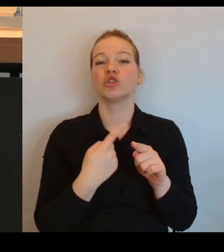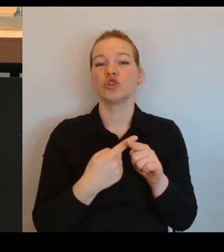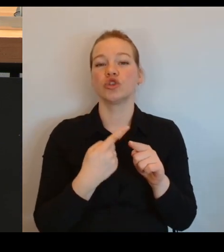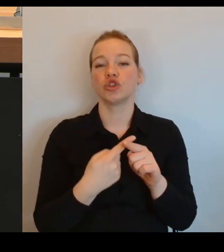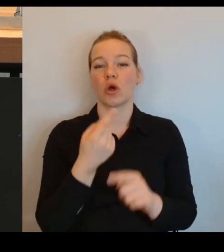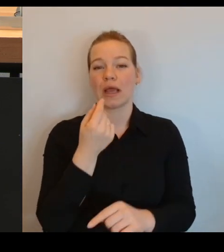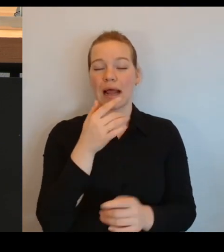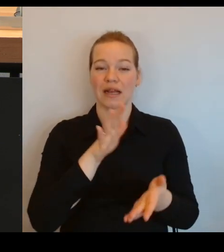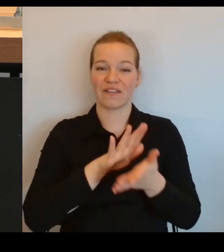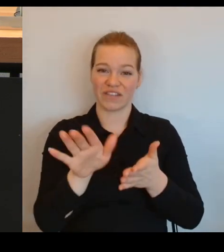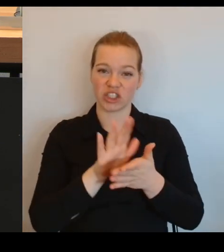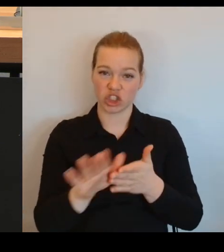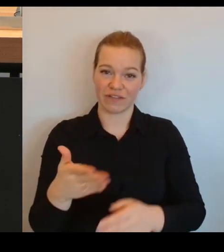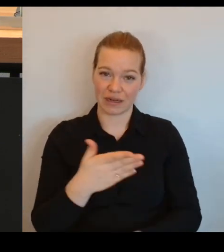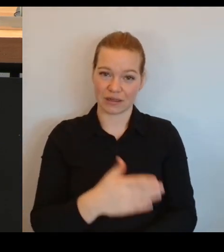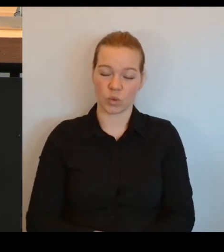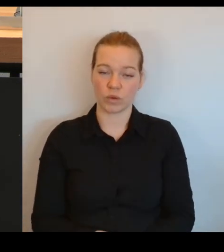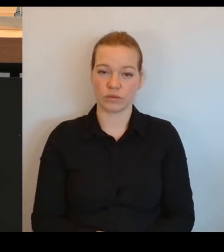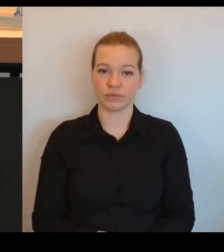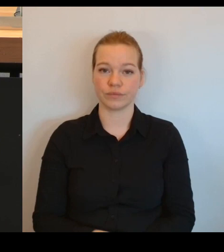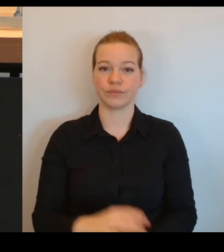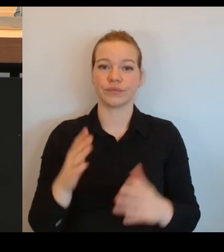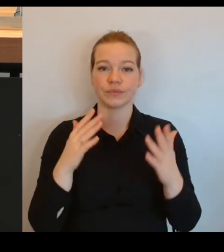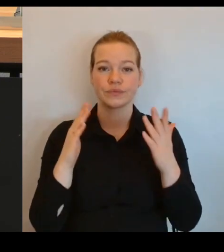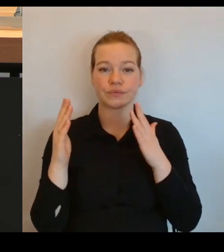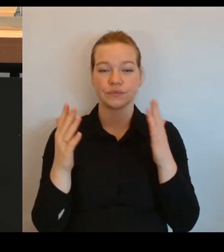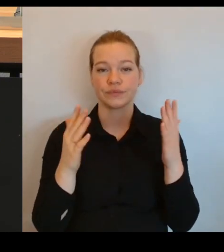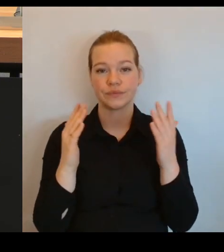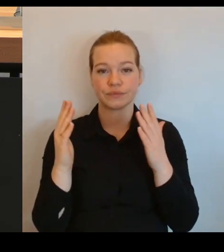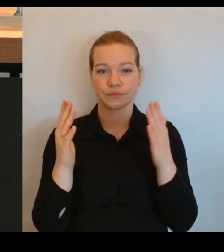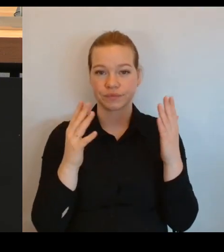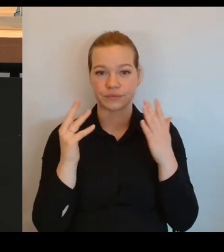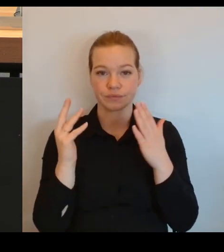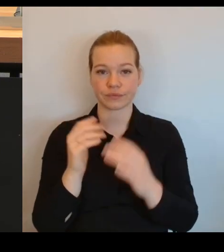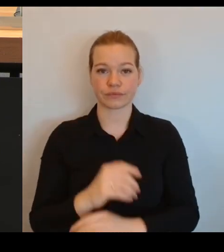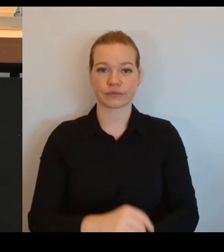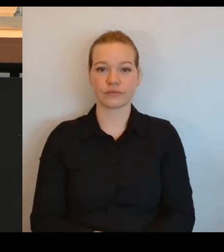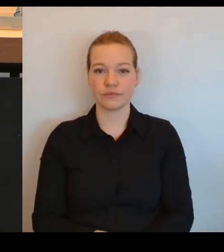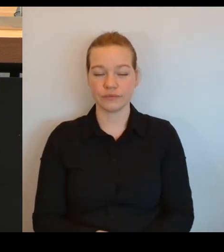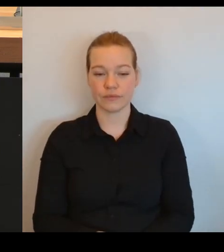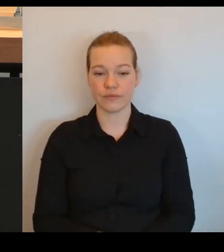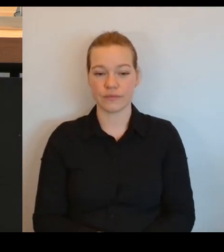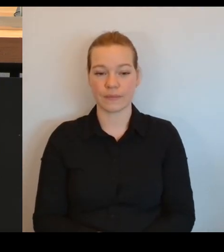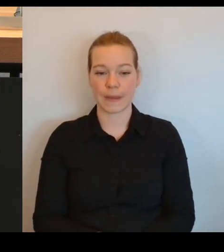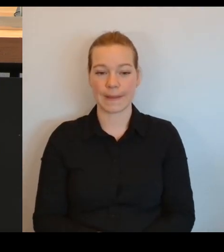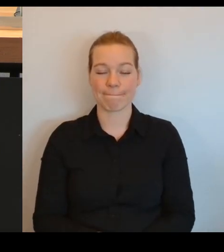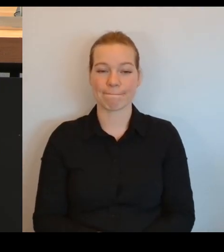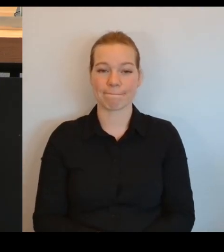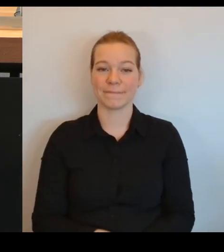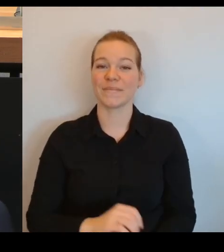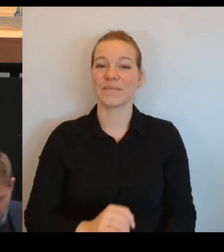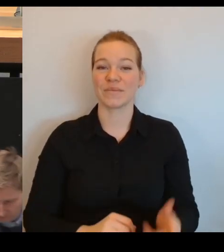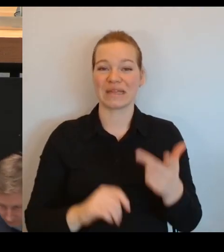Und als drittes Beispiel last but not least der RBB, der per Zwangsgebühr von jedem